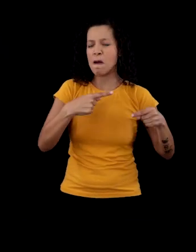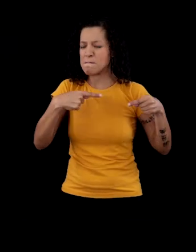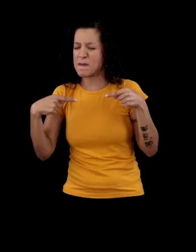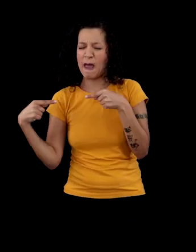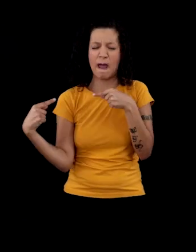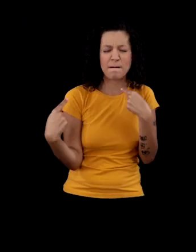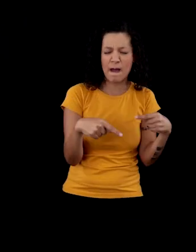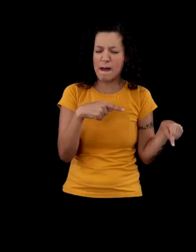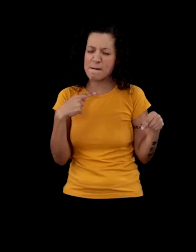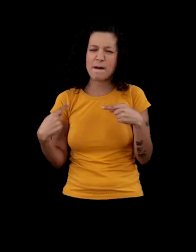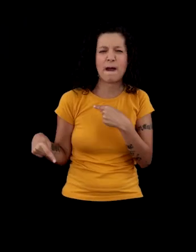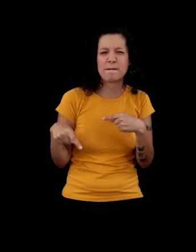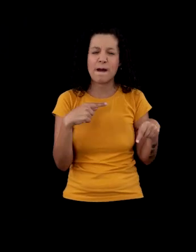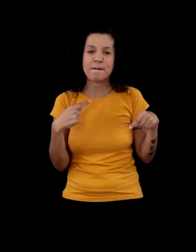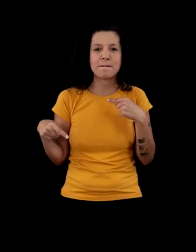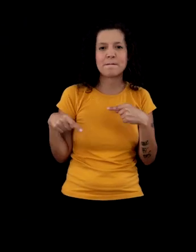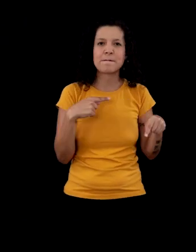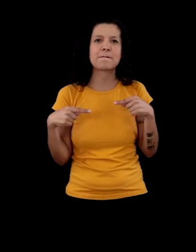Primeiro a gente entra numa briga